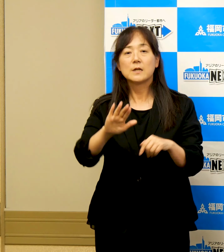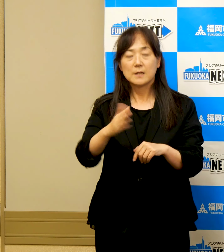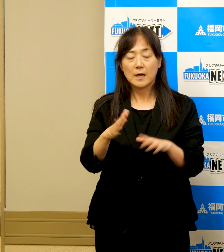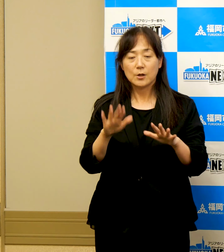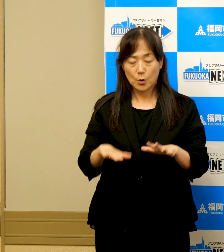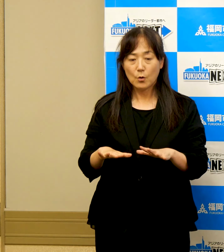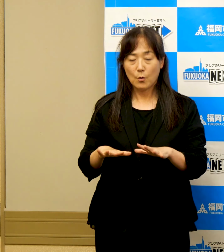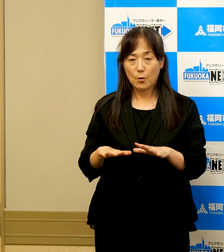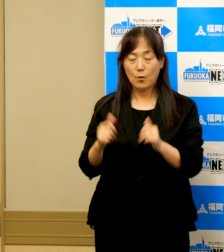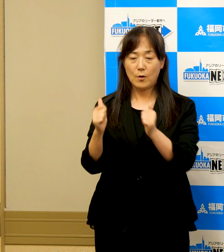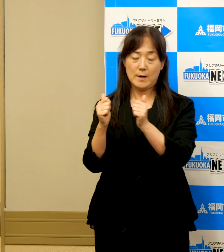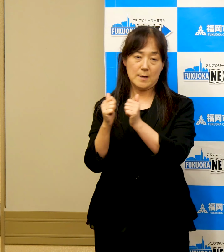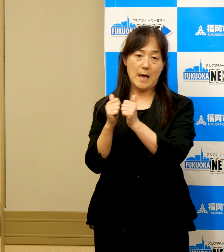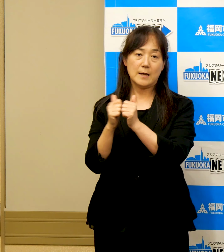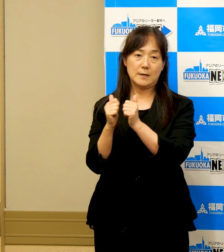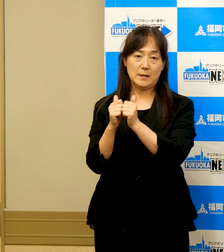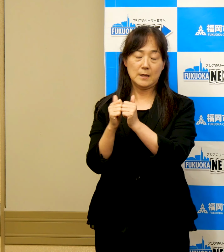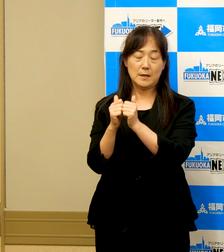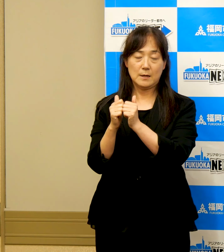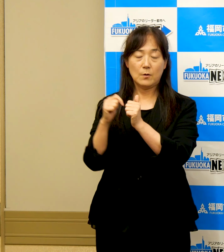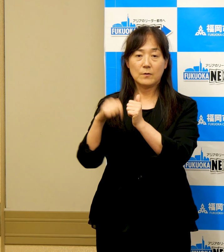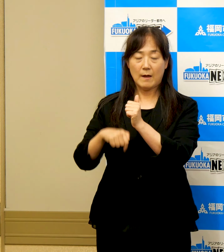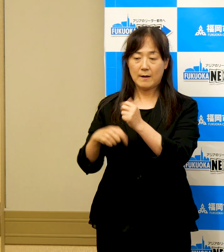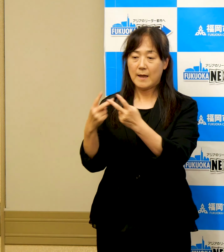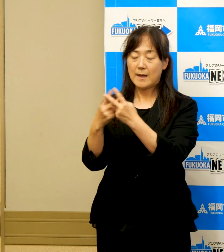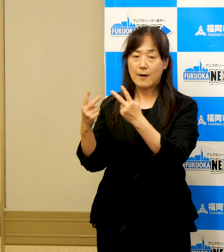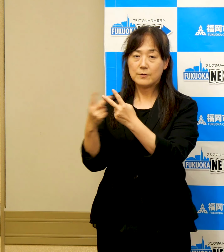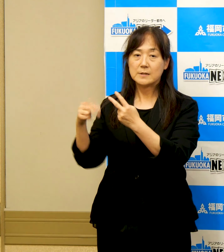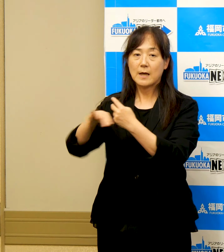まさに医師会の役員も入った中でですね